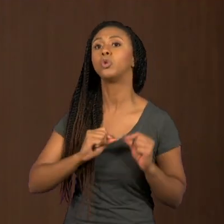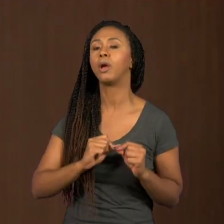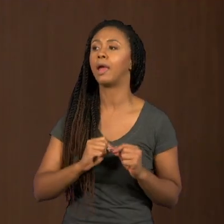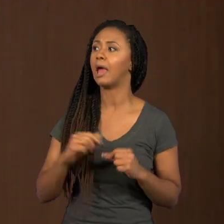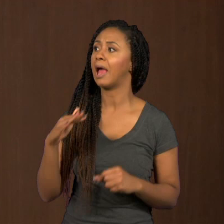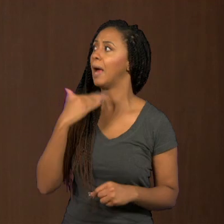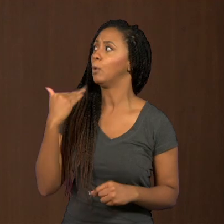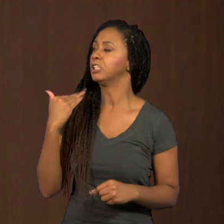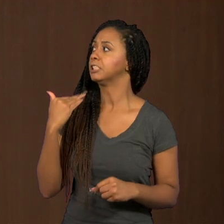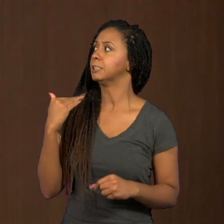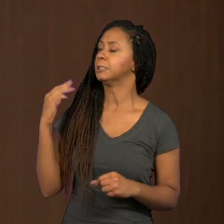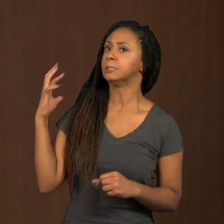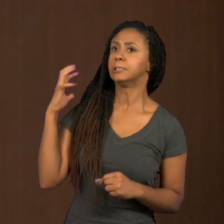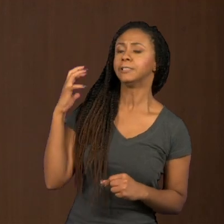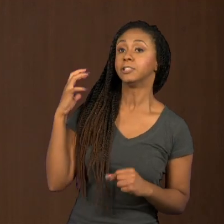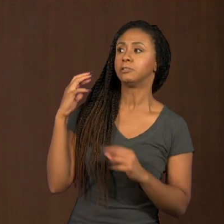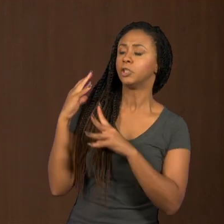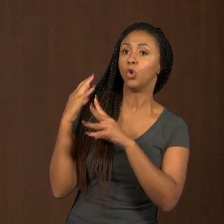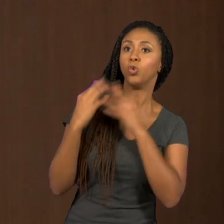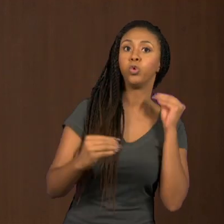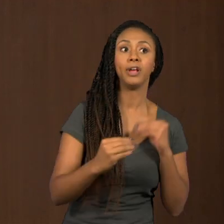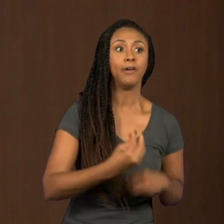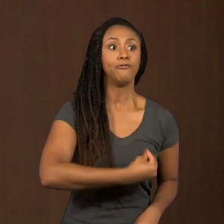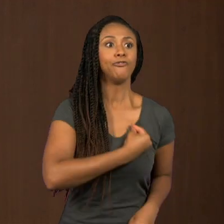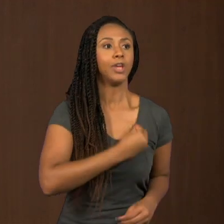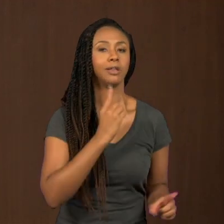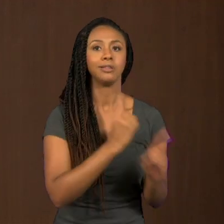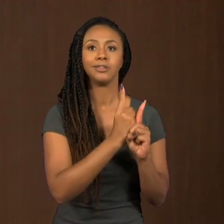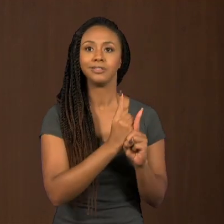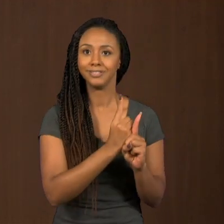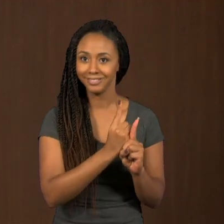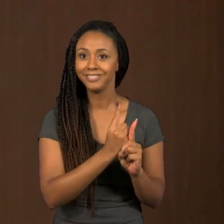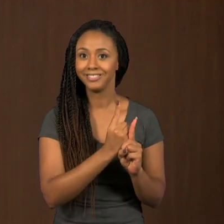NA VERDADE, ELE PRETENDE ENCONTRAR CONDIÇÕES